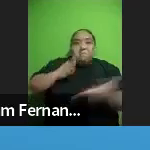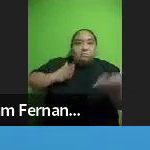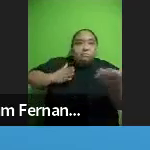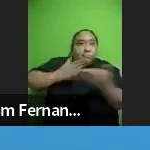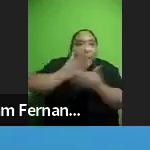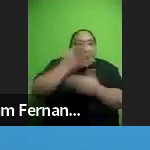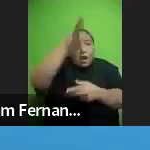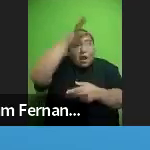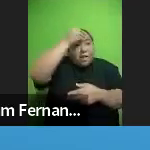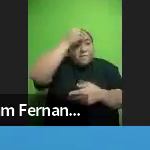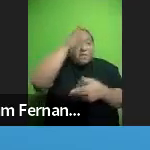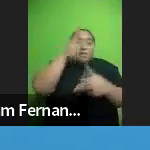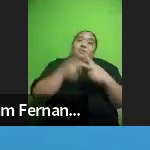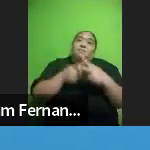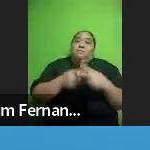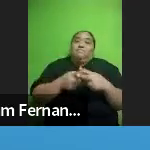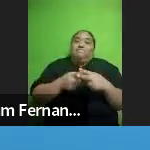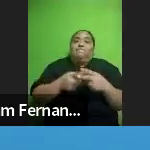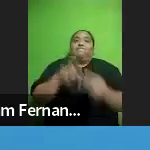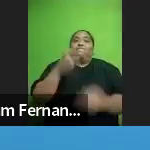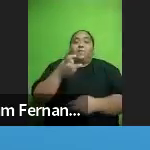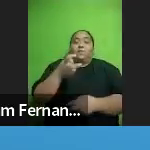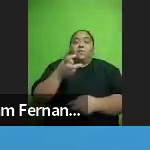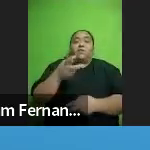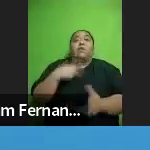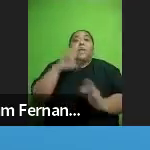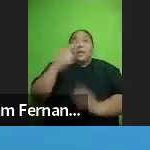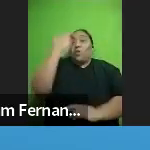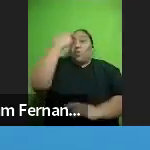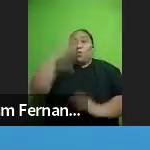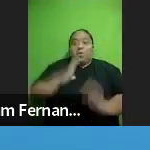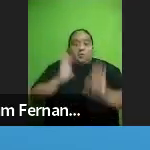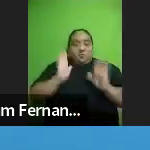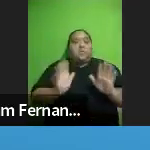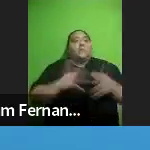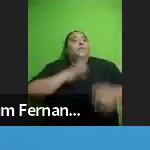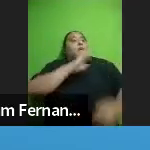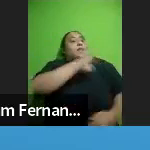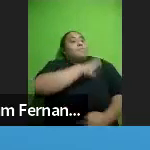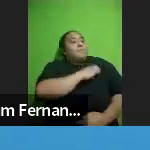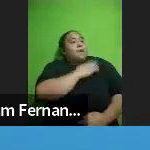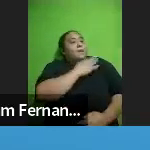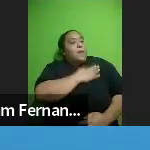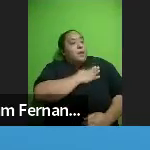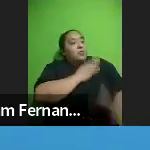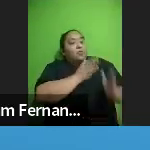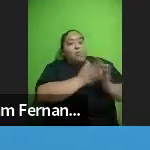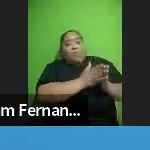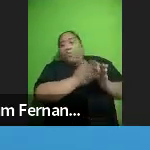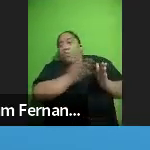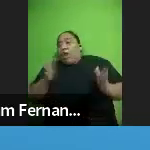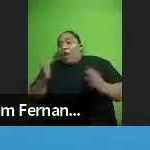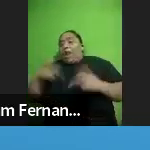matemático. dijimos, ah, bueno, no, vamos. no, no vamos a pasar de la lengua de señas. Al español, ni del español directo